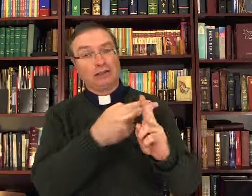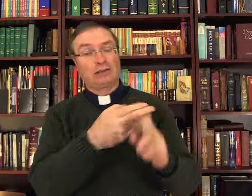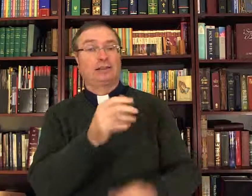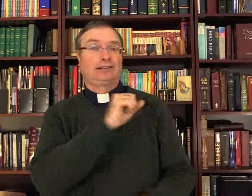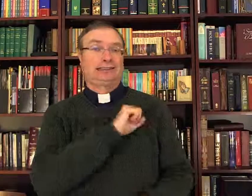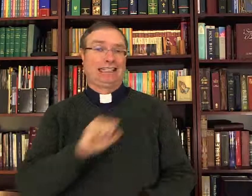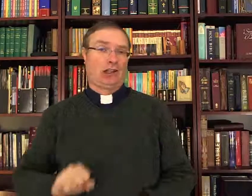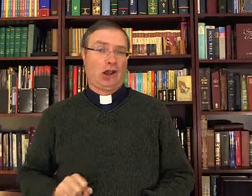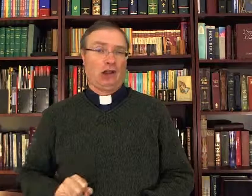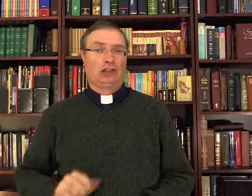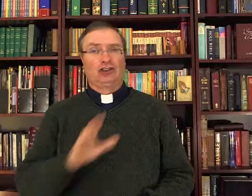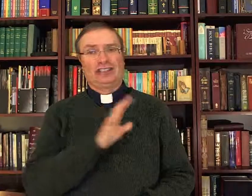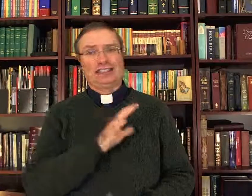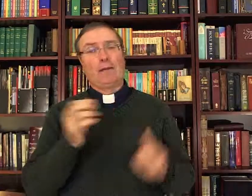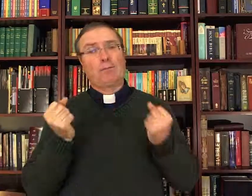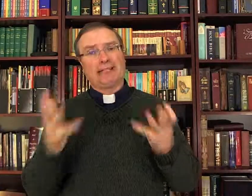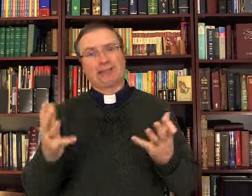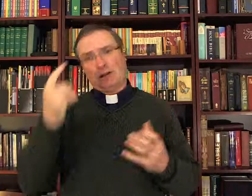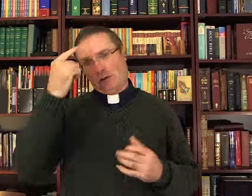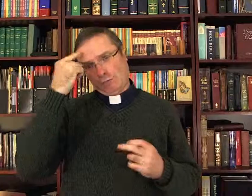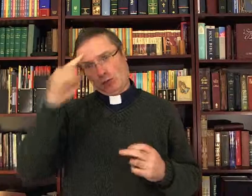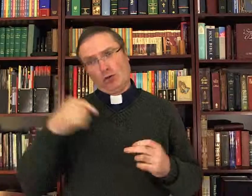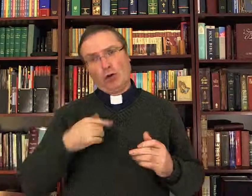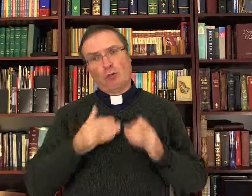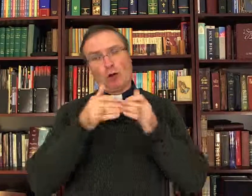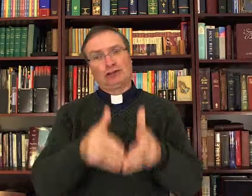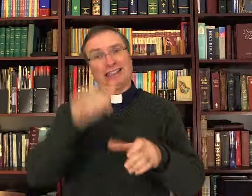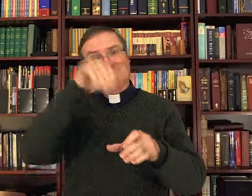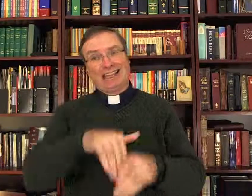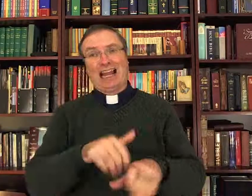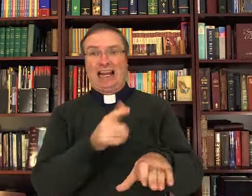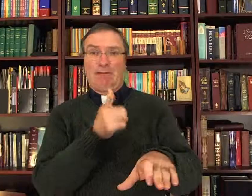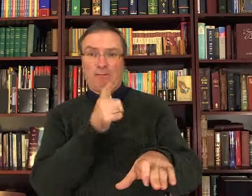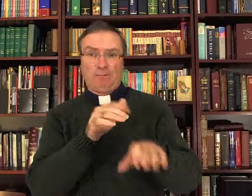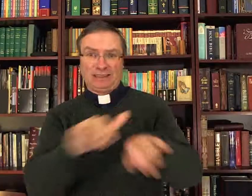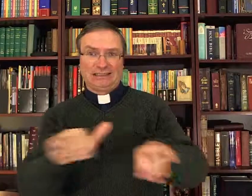«Seigneur, je n'ai personne pour me plonger dans la piscine